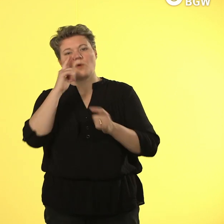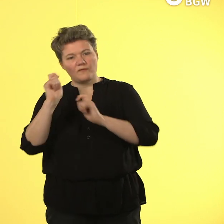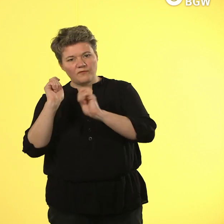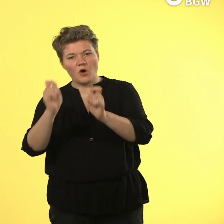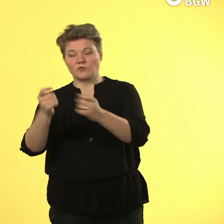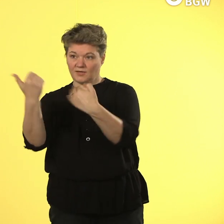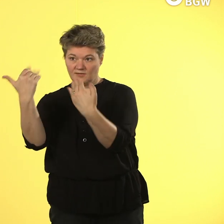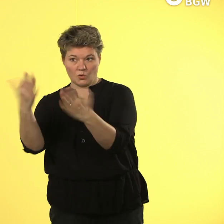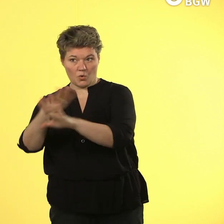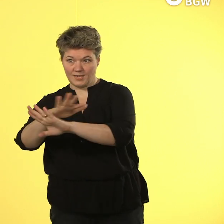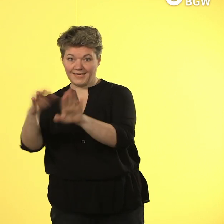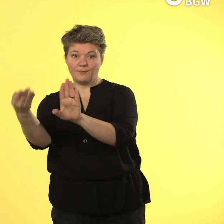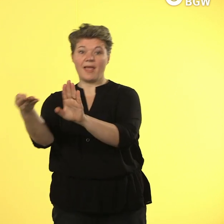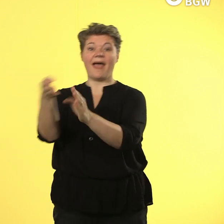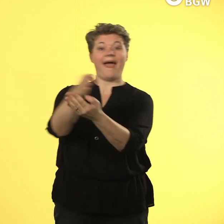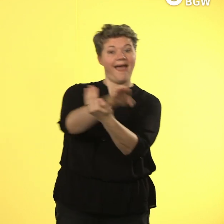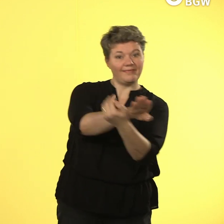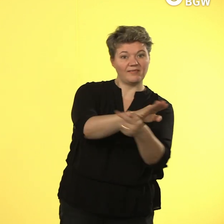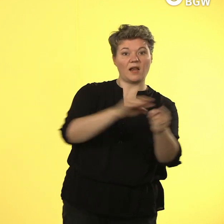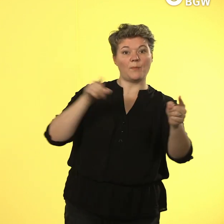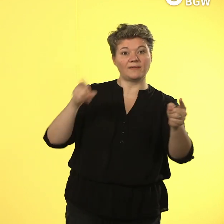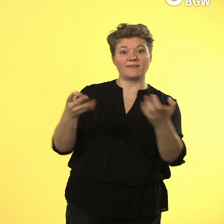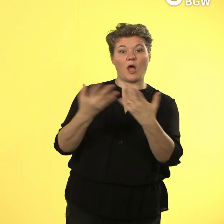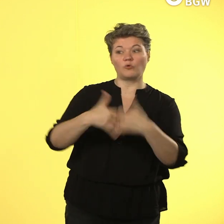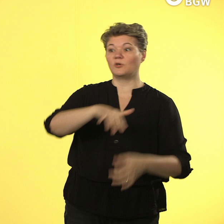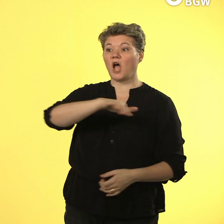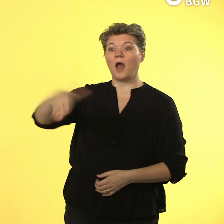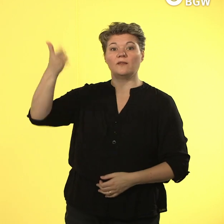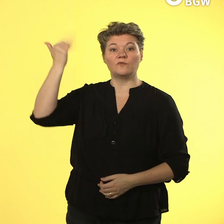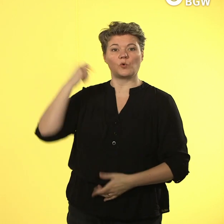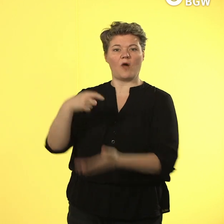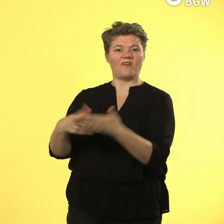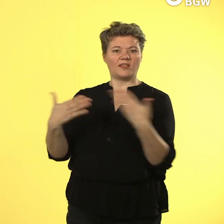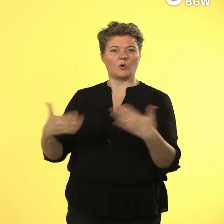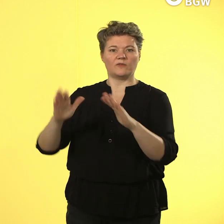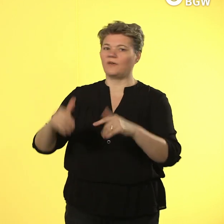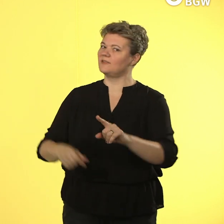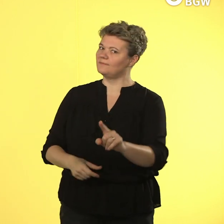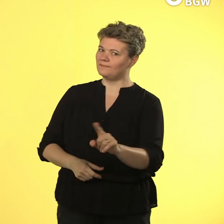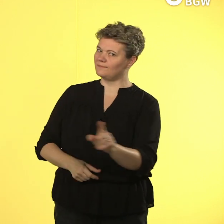Ich werde Ihnen nach diesem Worst-Case-Szenario ein Beispiel bringen, wie ich das auch mal hatte, wie sich das so anfühlte.